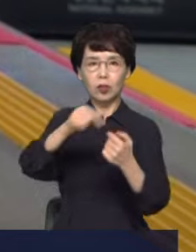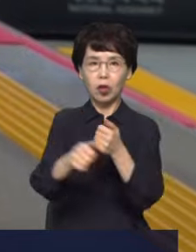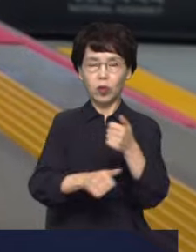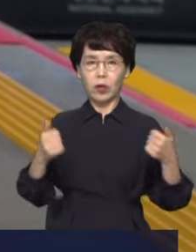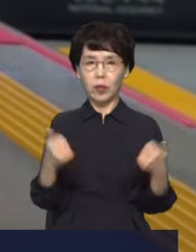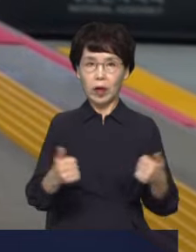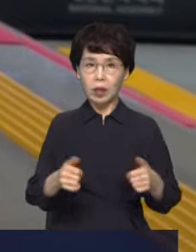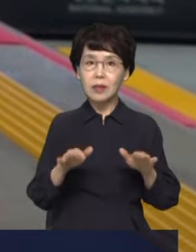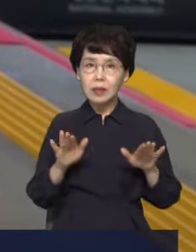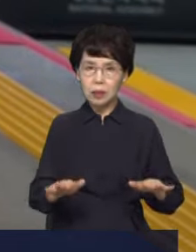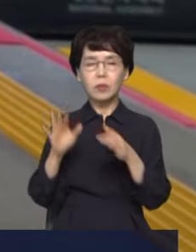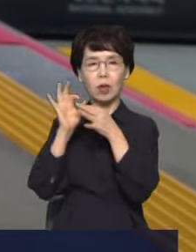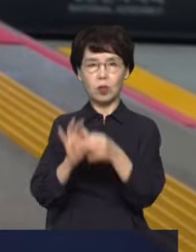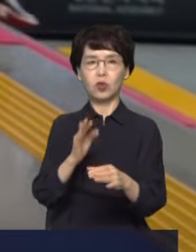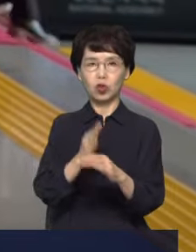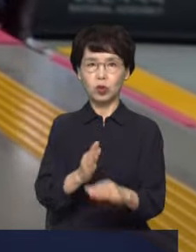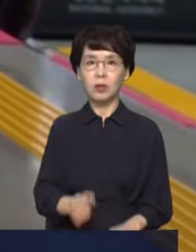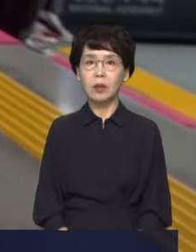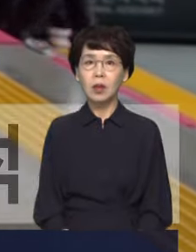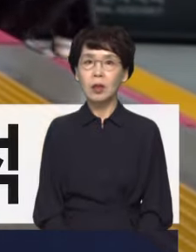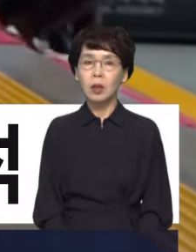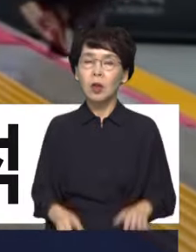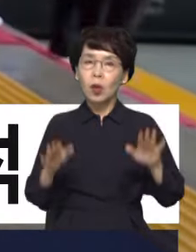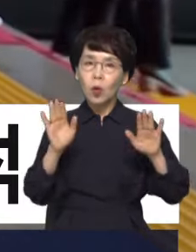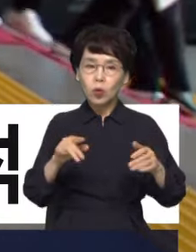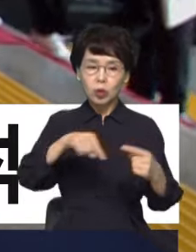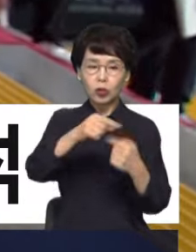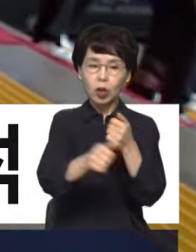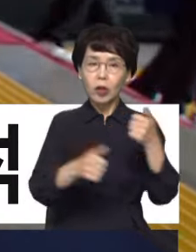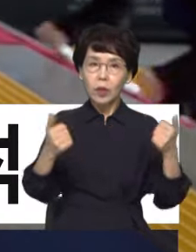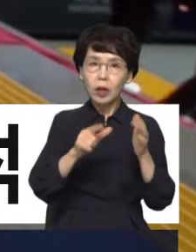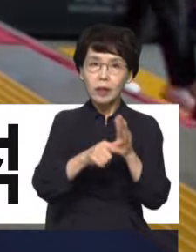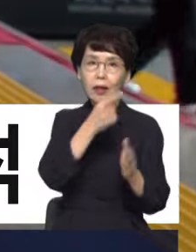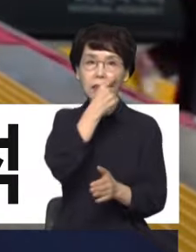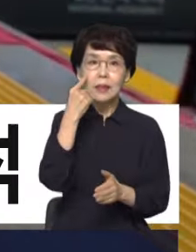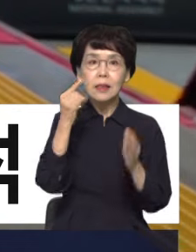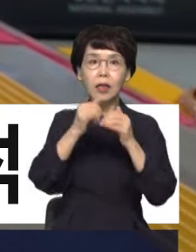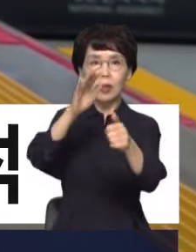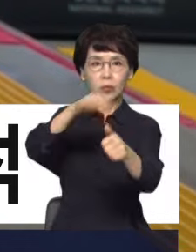있습니다. 오늘 운영위 회의에는 증인으로 채택된